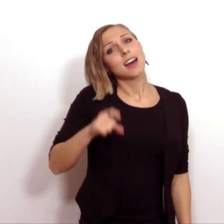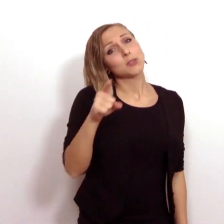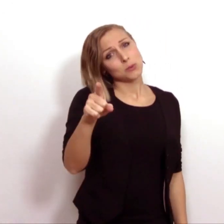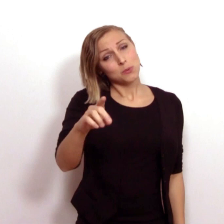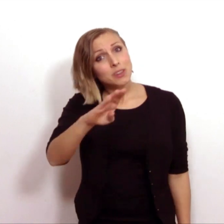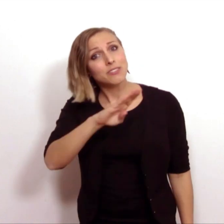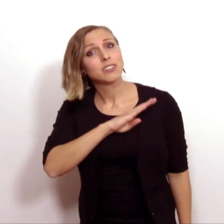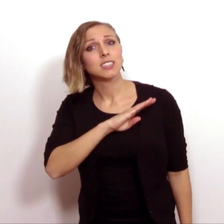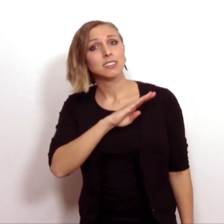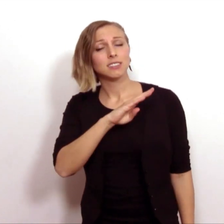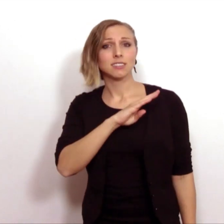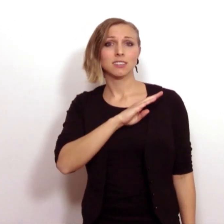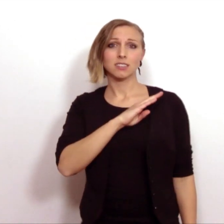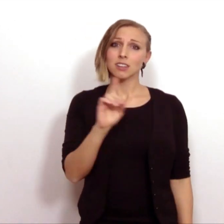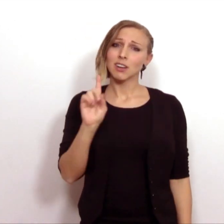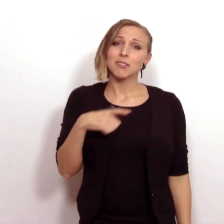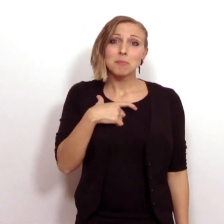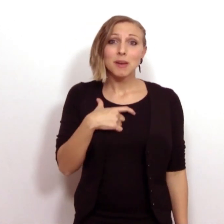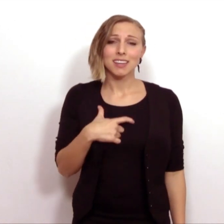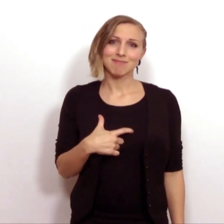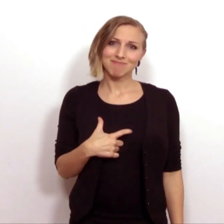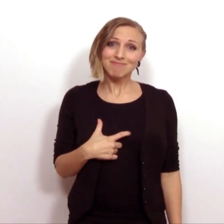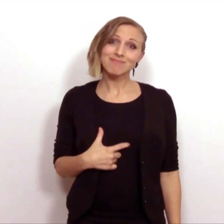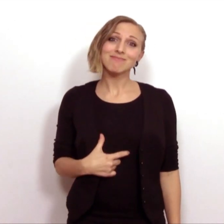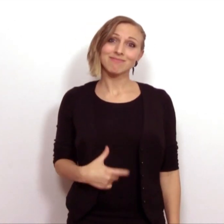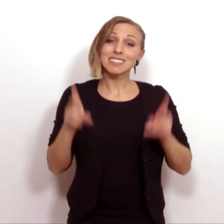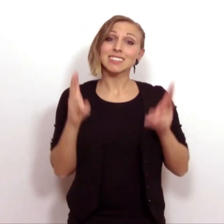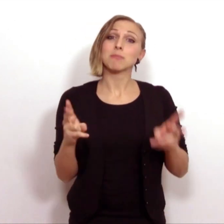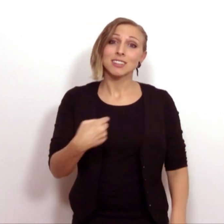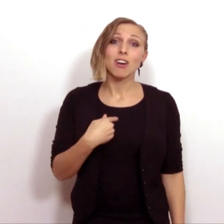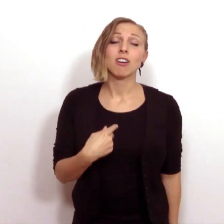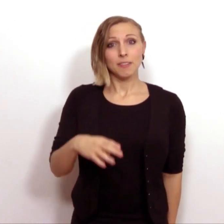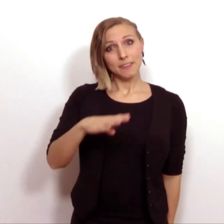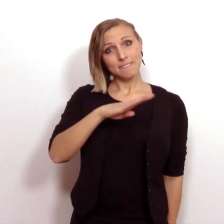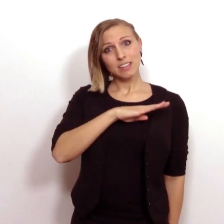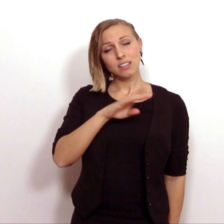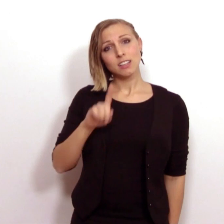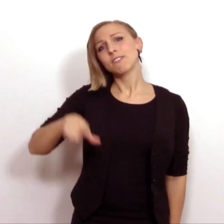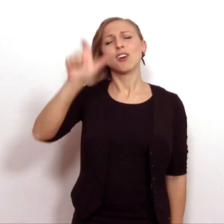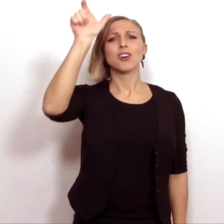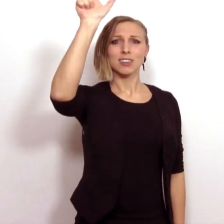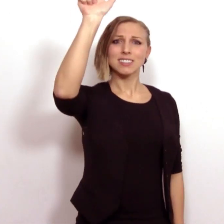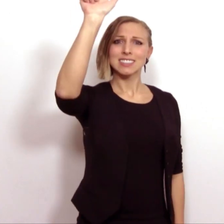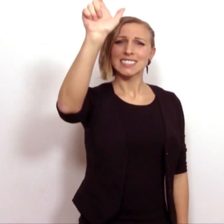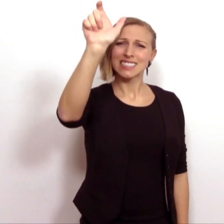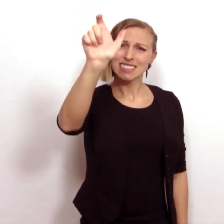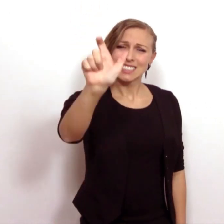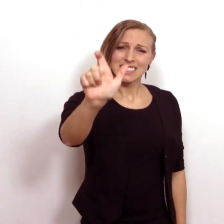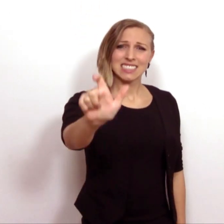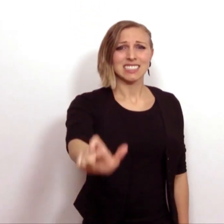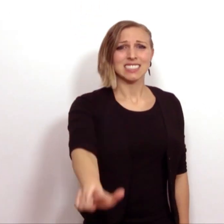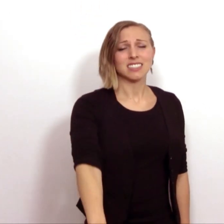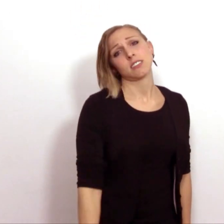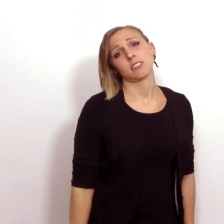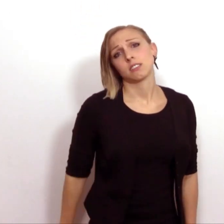Att du är där för mig, som jag är där för dig.